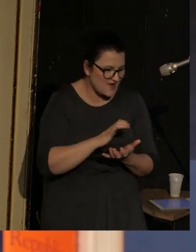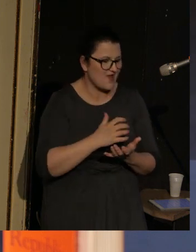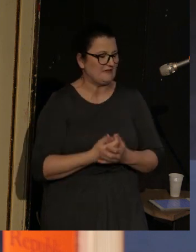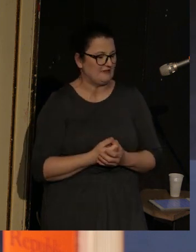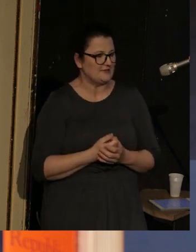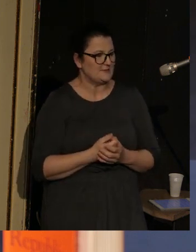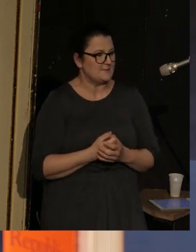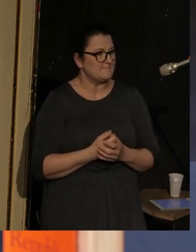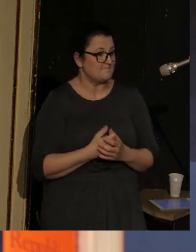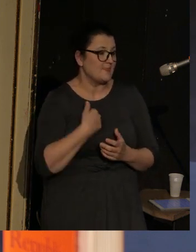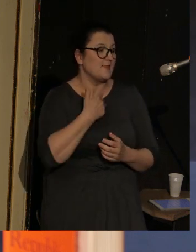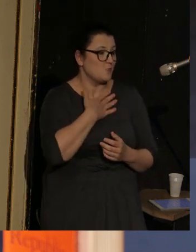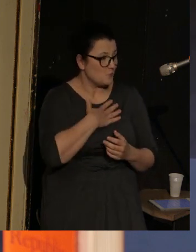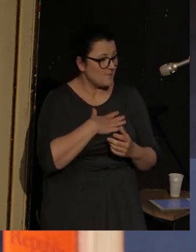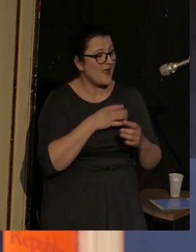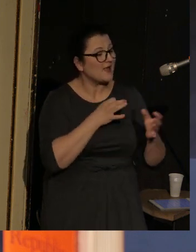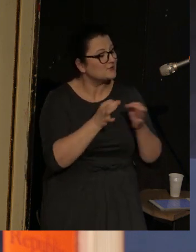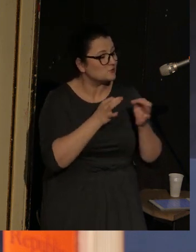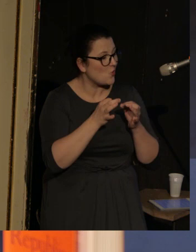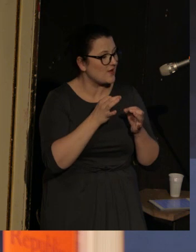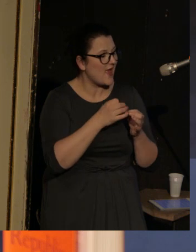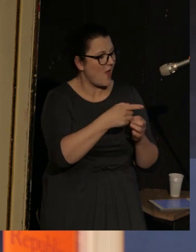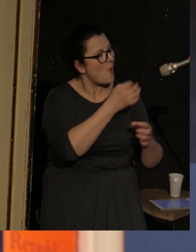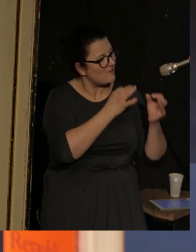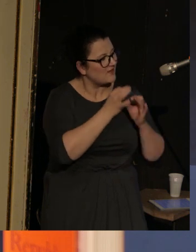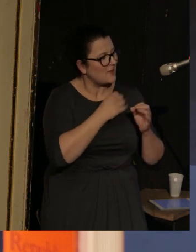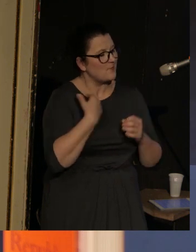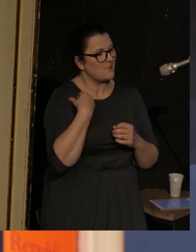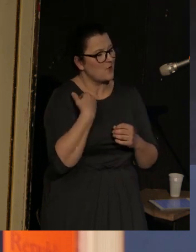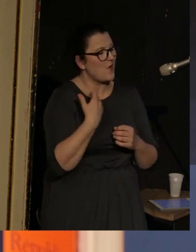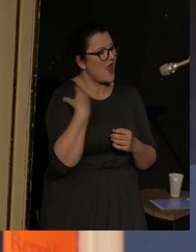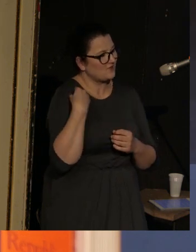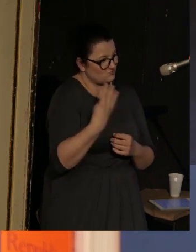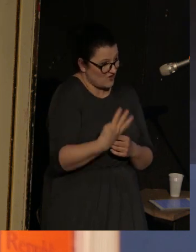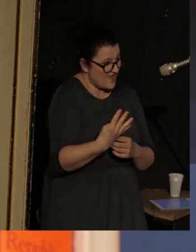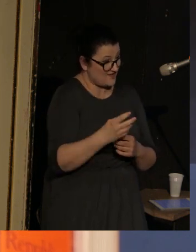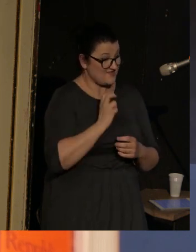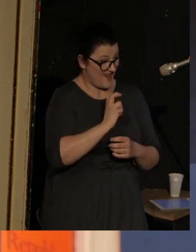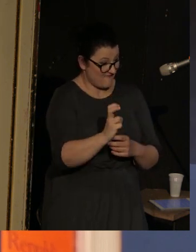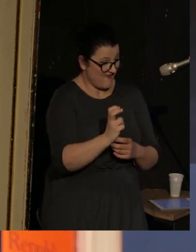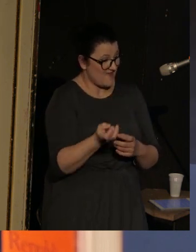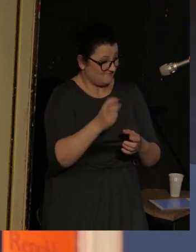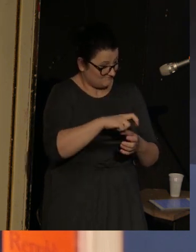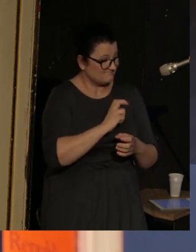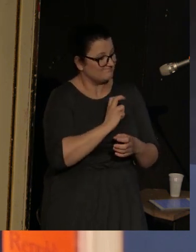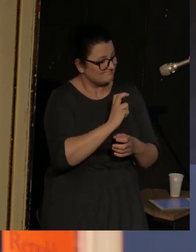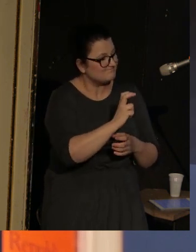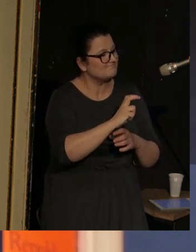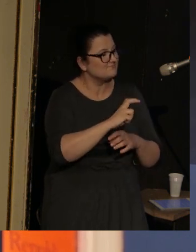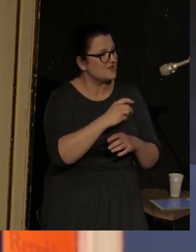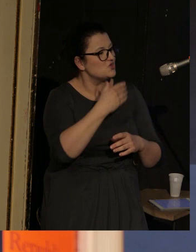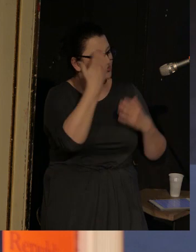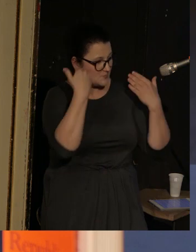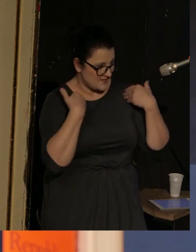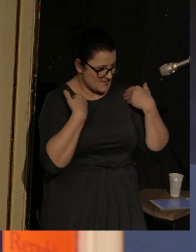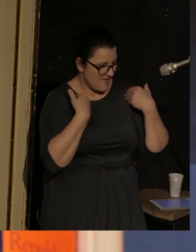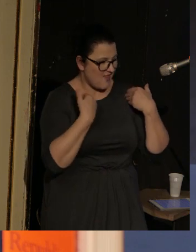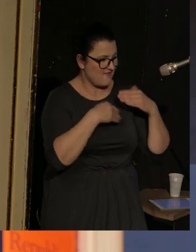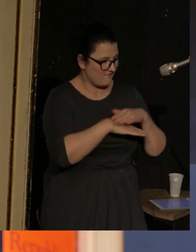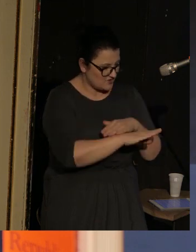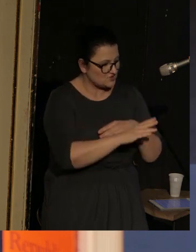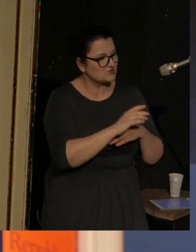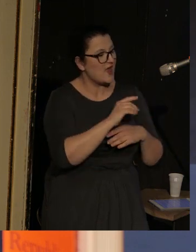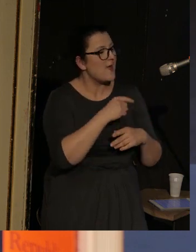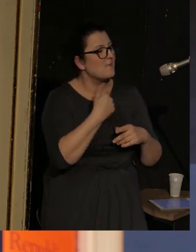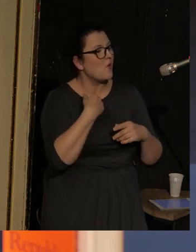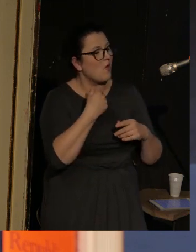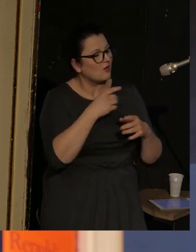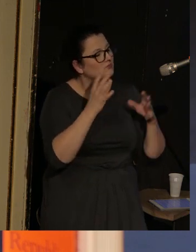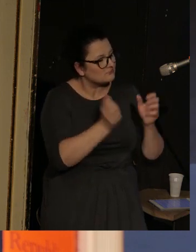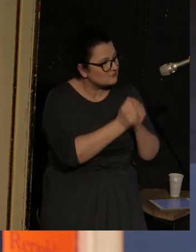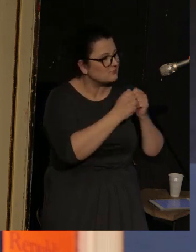Lubię historie o tym, jak Ilya jechał tramwajem w wieku czterech lat ze szpitala, gdzie zdiagnozowano u niego głuchotę.